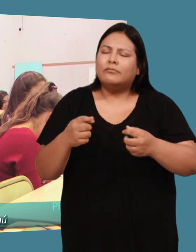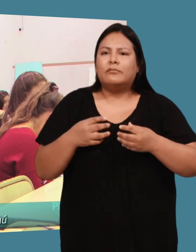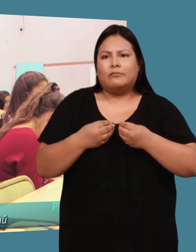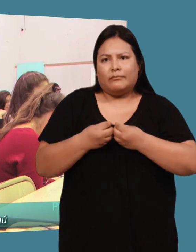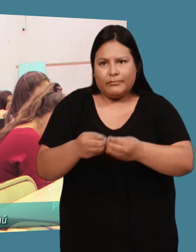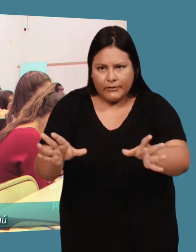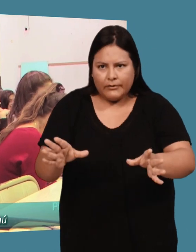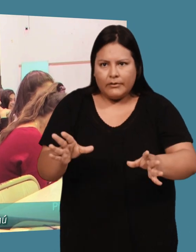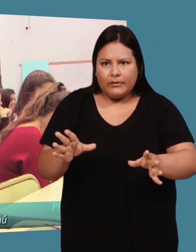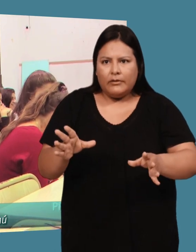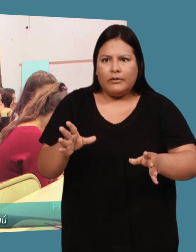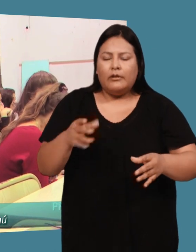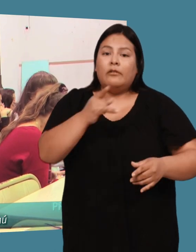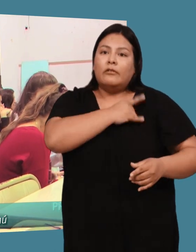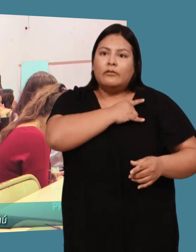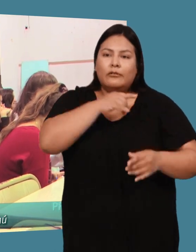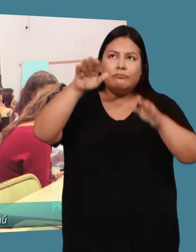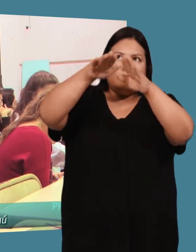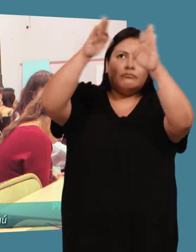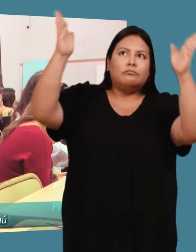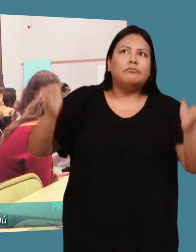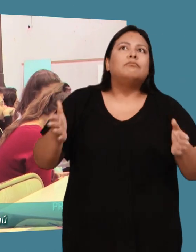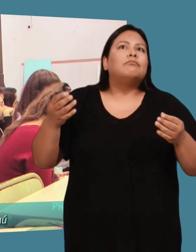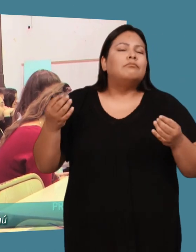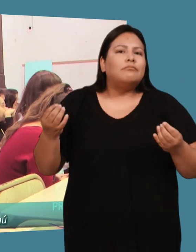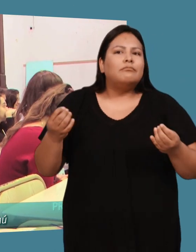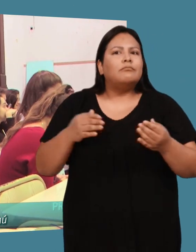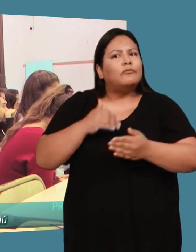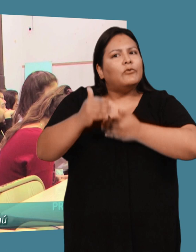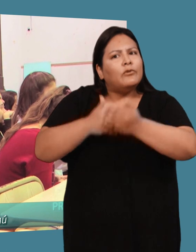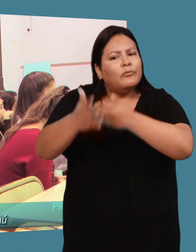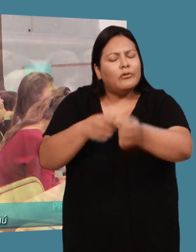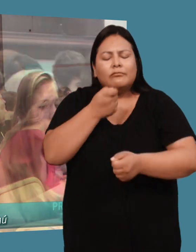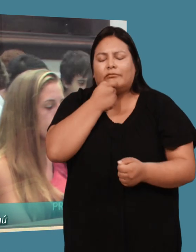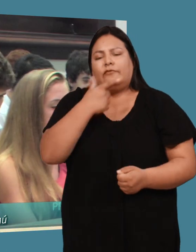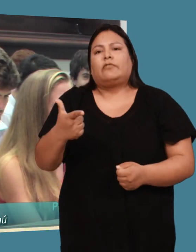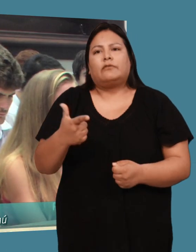Por más que parece un monstruo la Facultad, se termina haciendo fácil adaptarse.